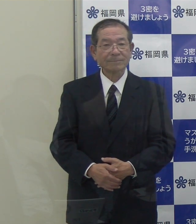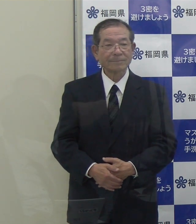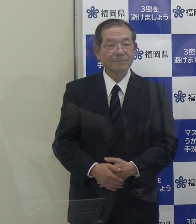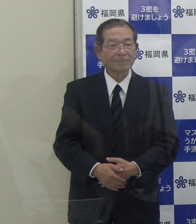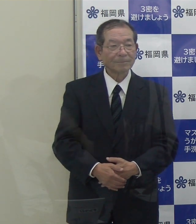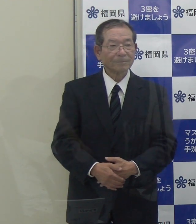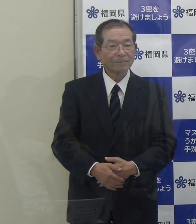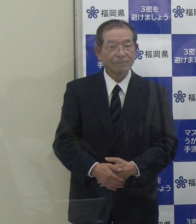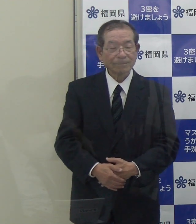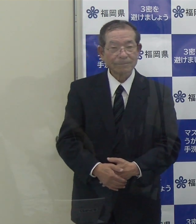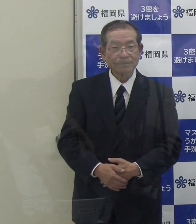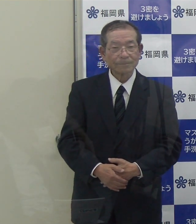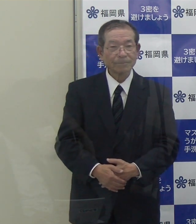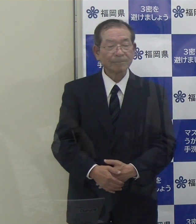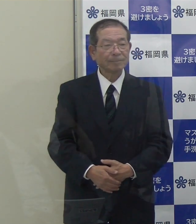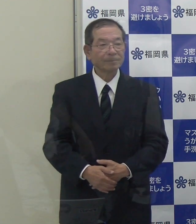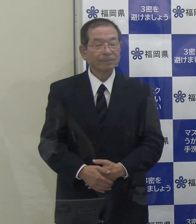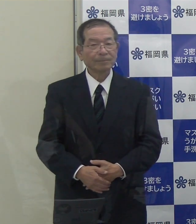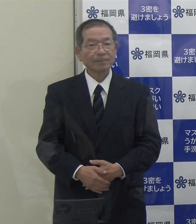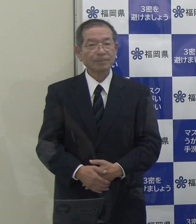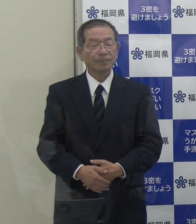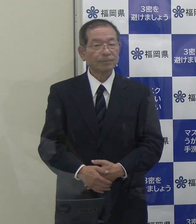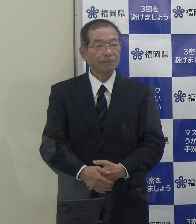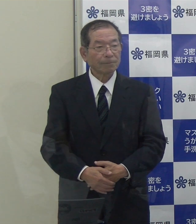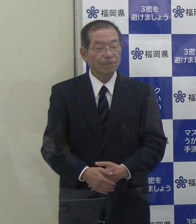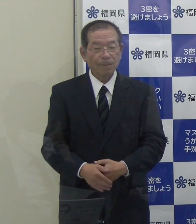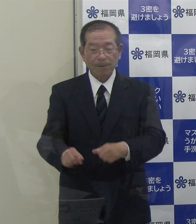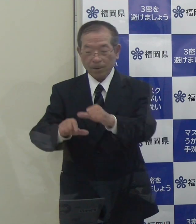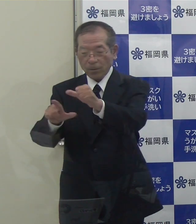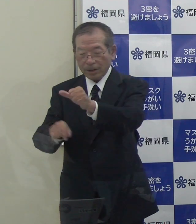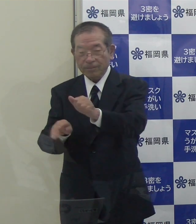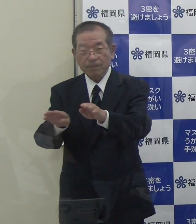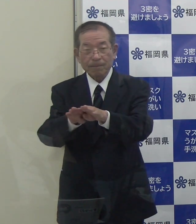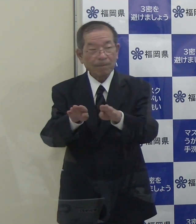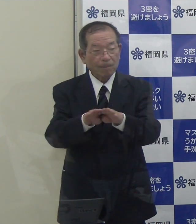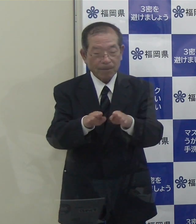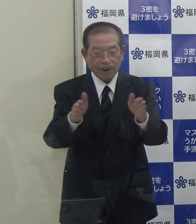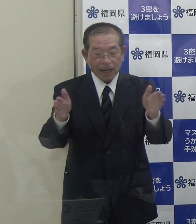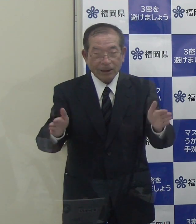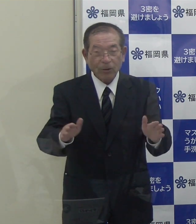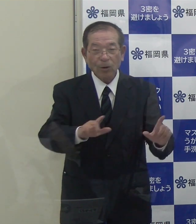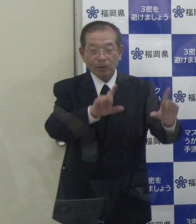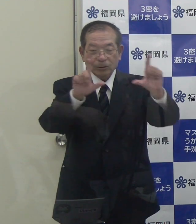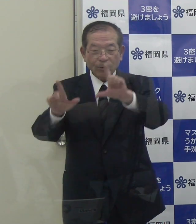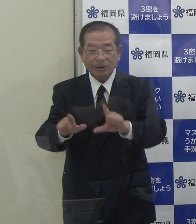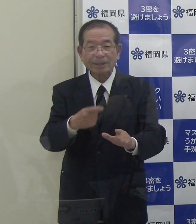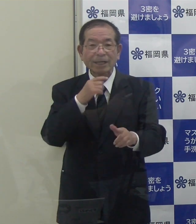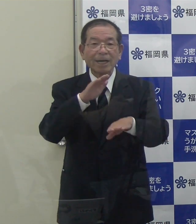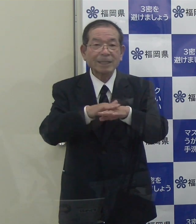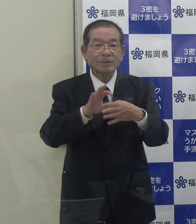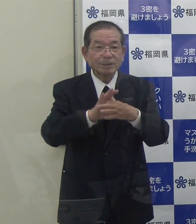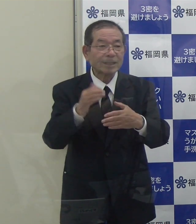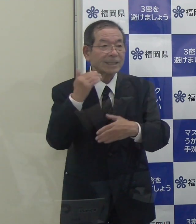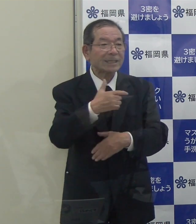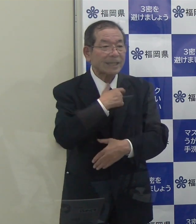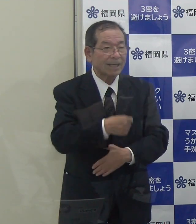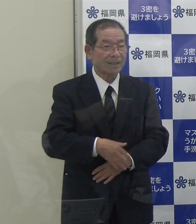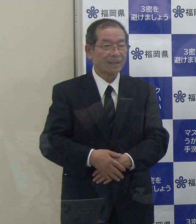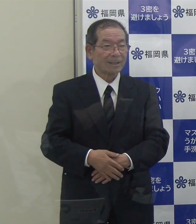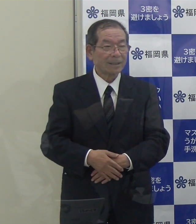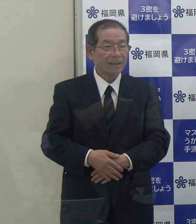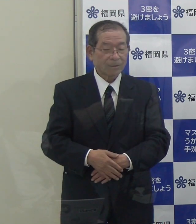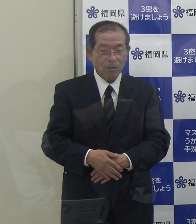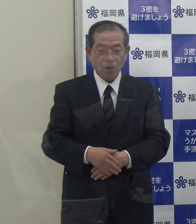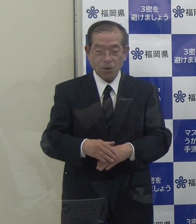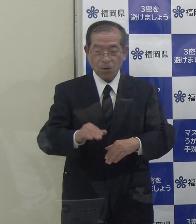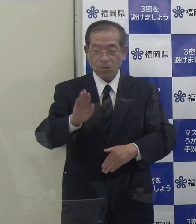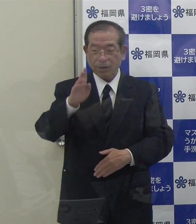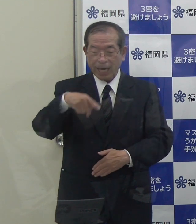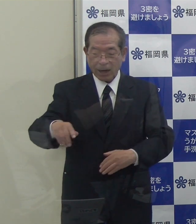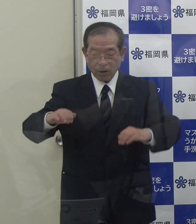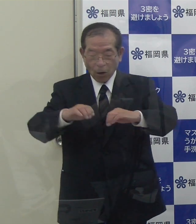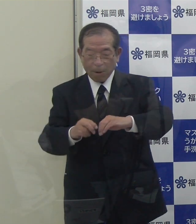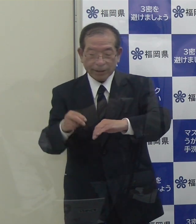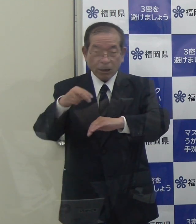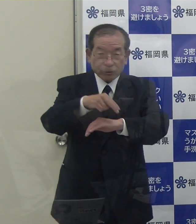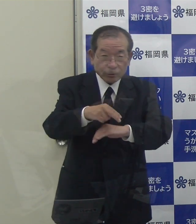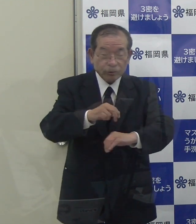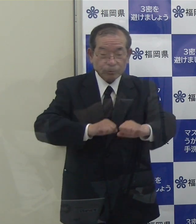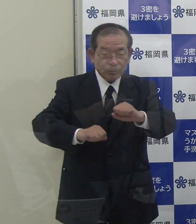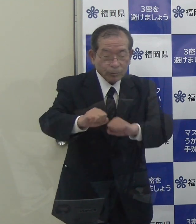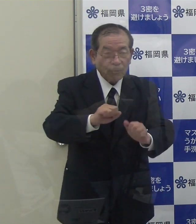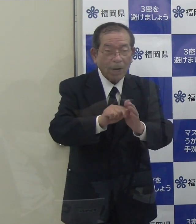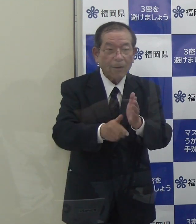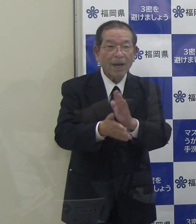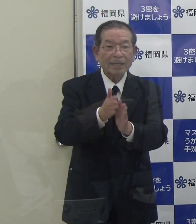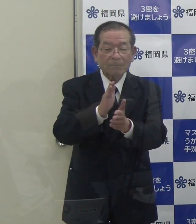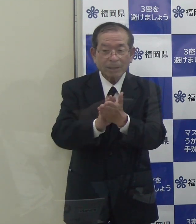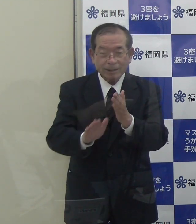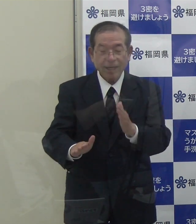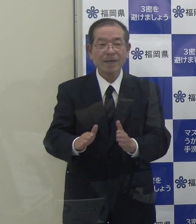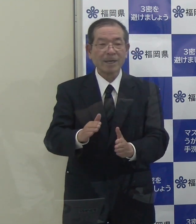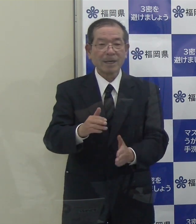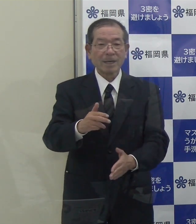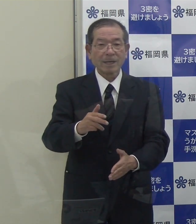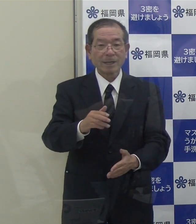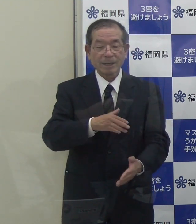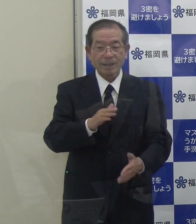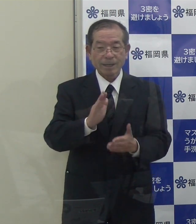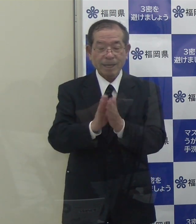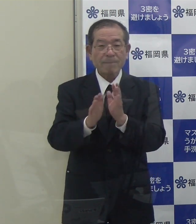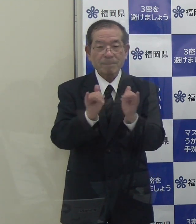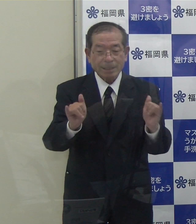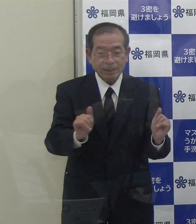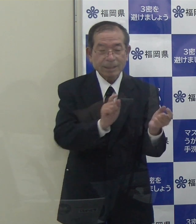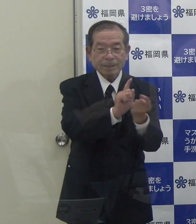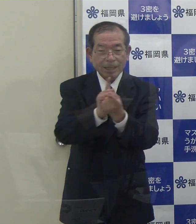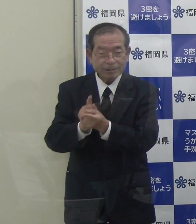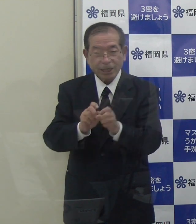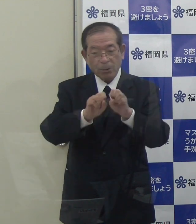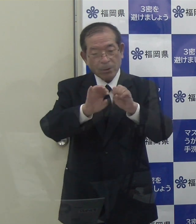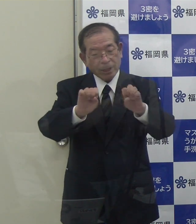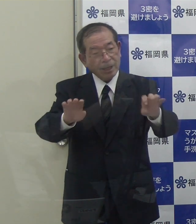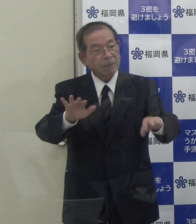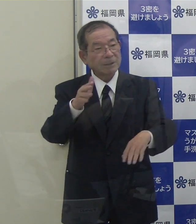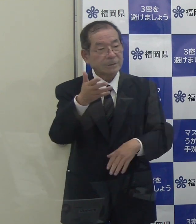（西日本新聞）ゴールデンウイークの過ごし方について、県境をまたぐ移動については、改めて県民の方や、県外の方にどう呼びかけたいのかということと、